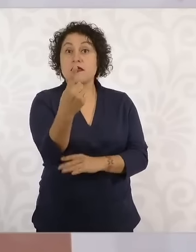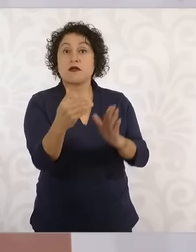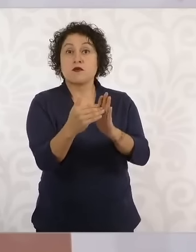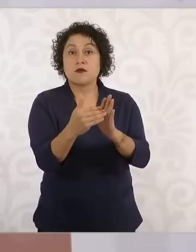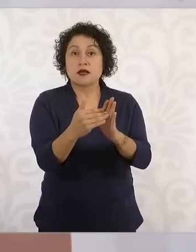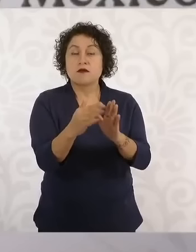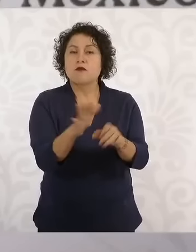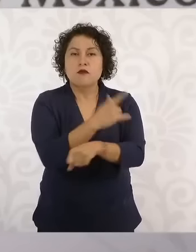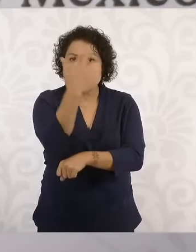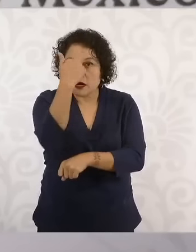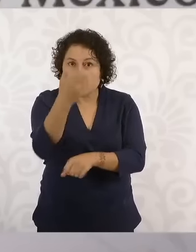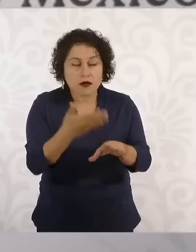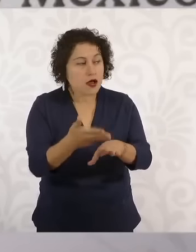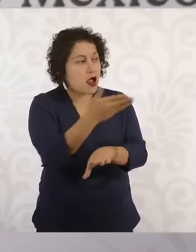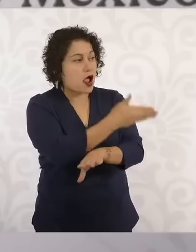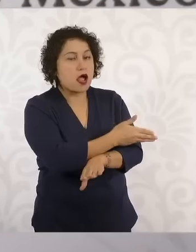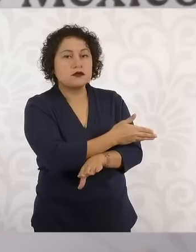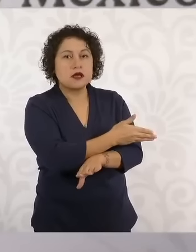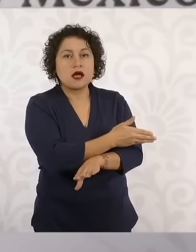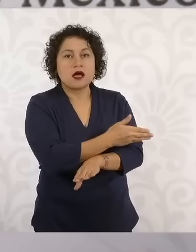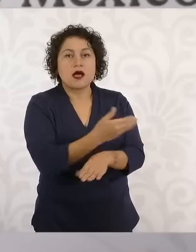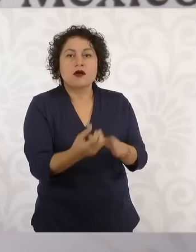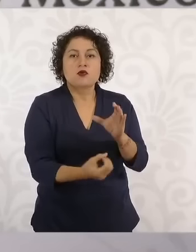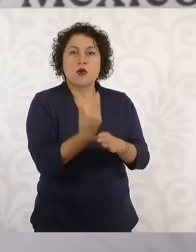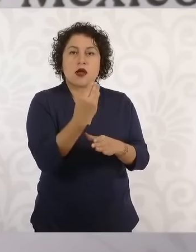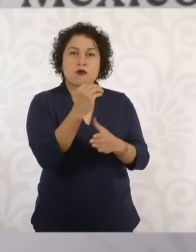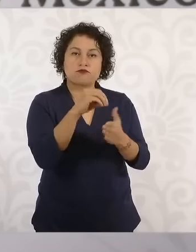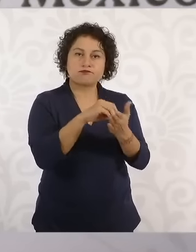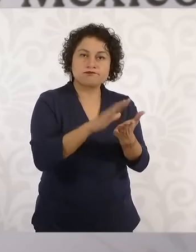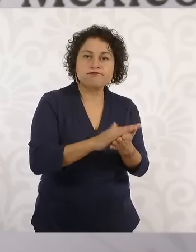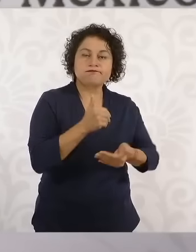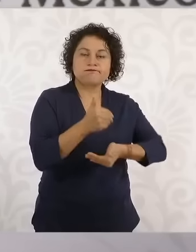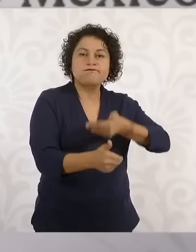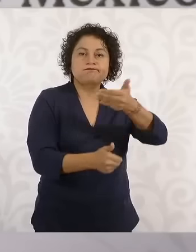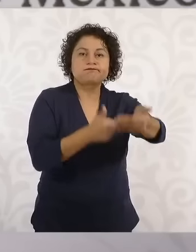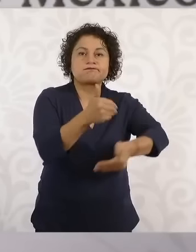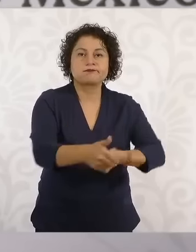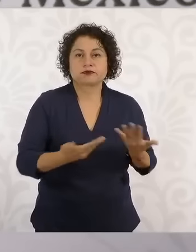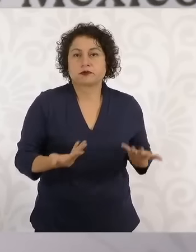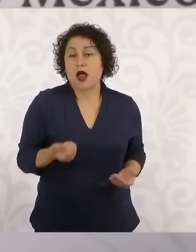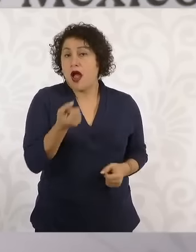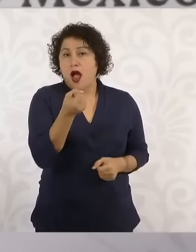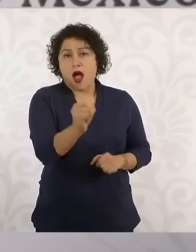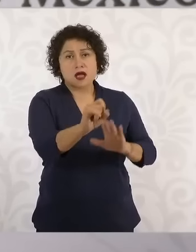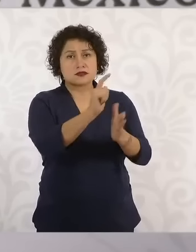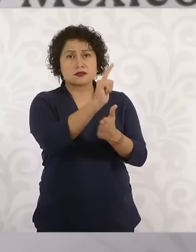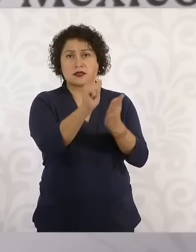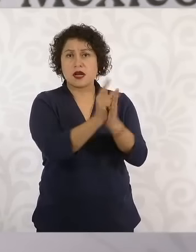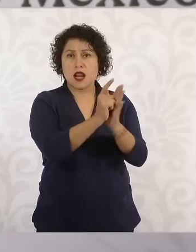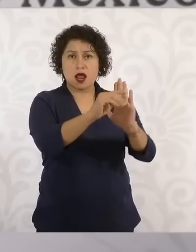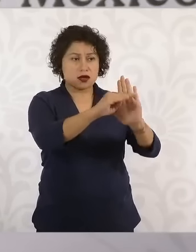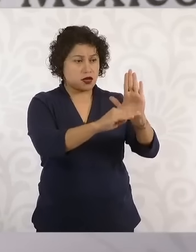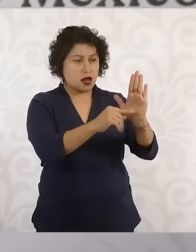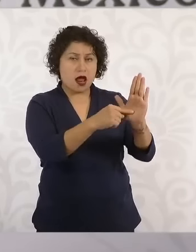Pues así dice la ley, así dice la resolución de los tribunales y nosotros pues tenemos que